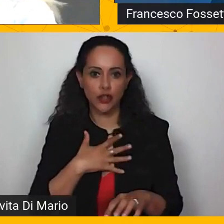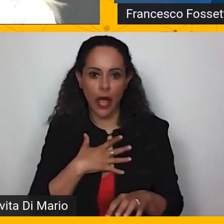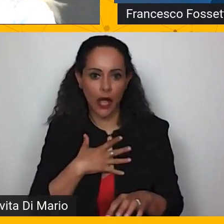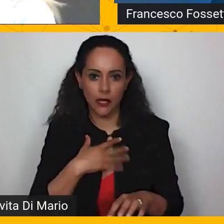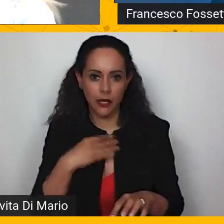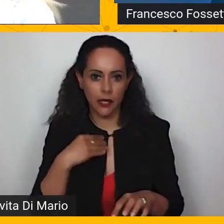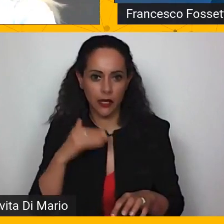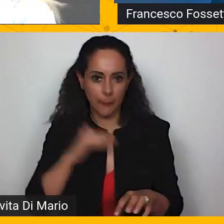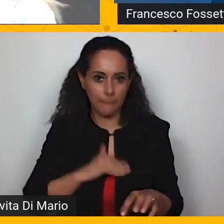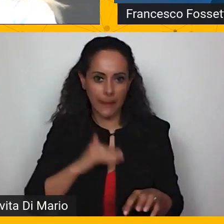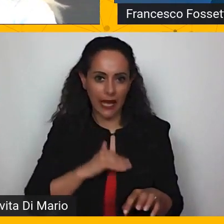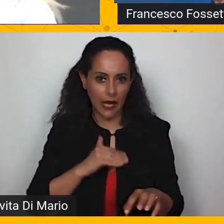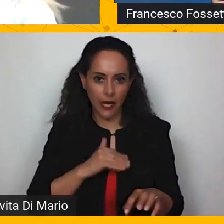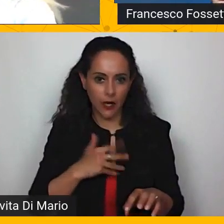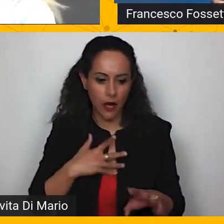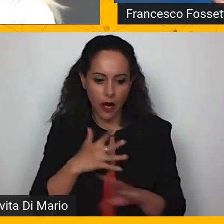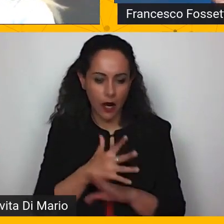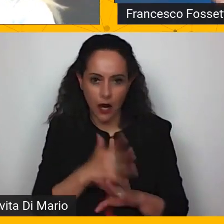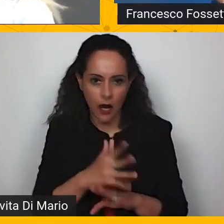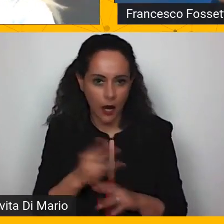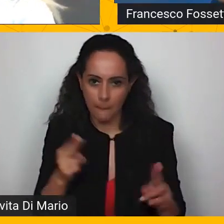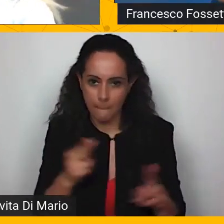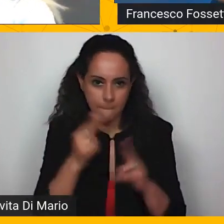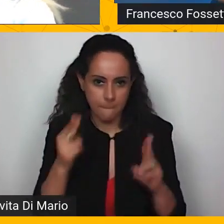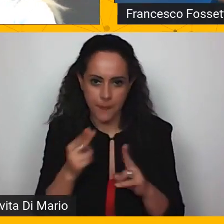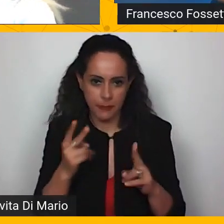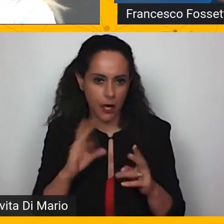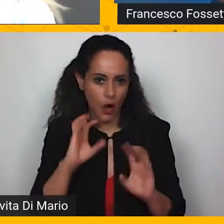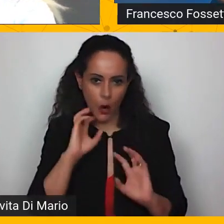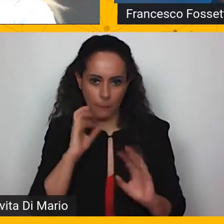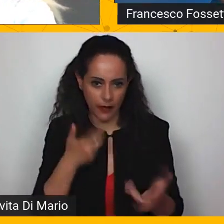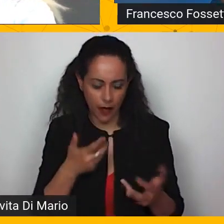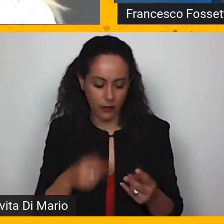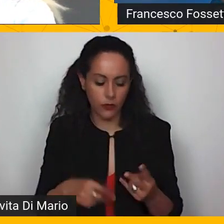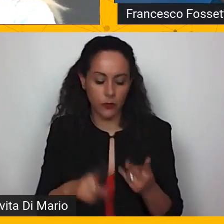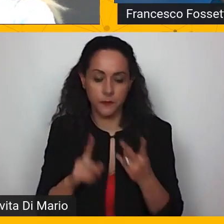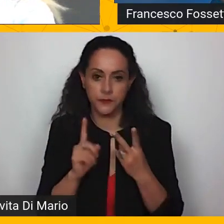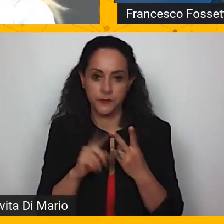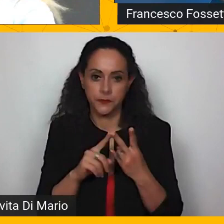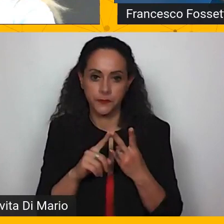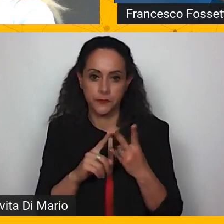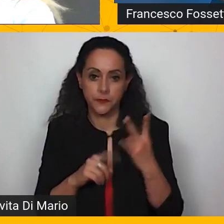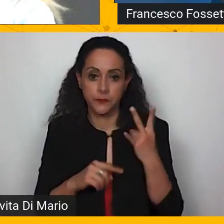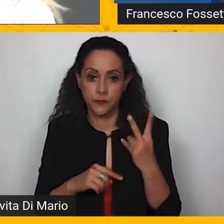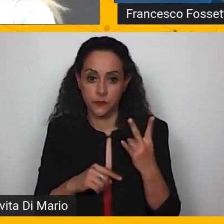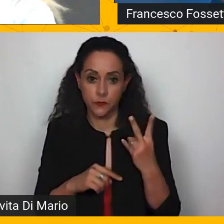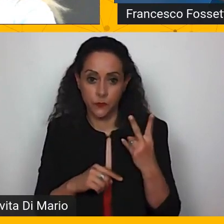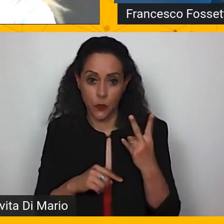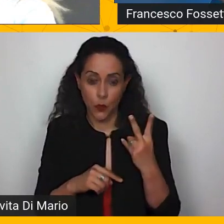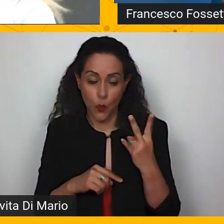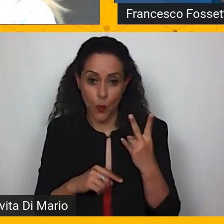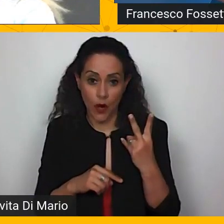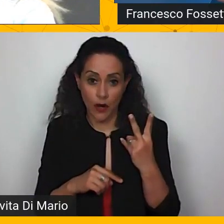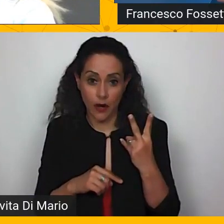meno di dodici anni perché sono proprio molto complessi nelle